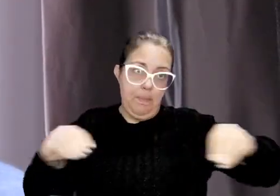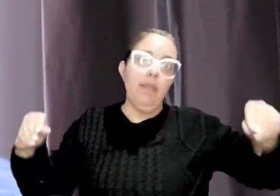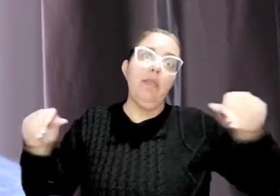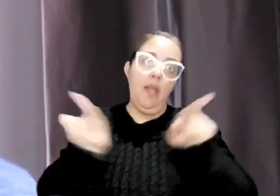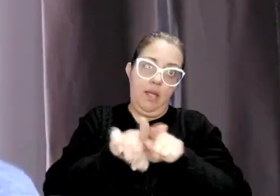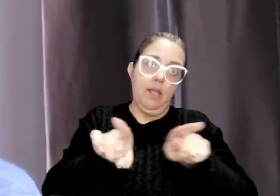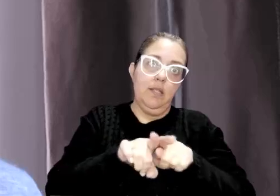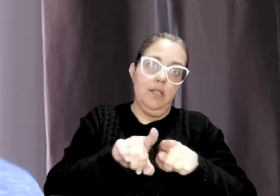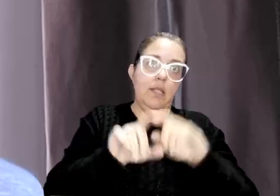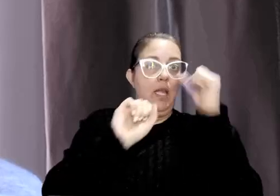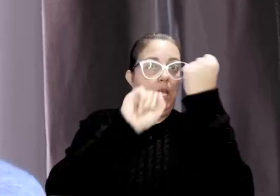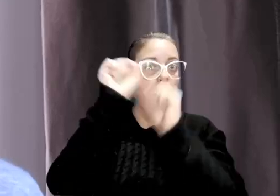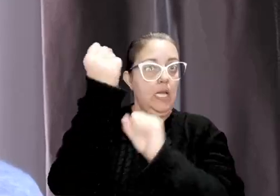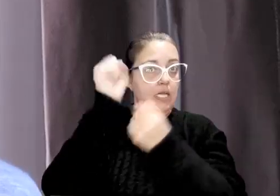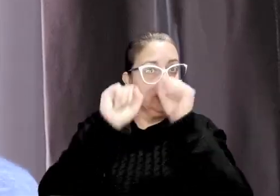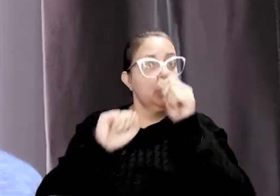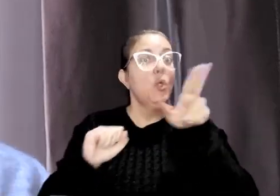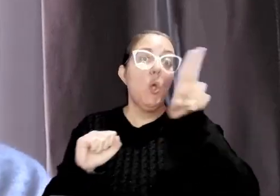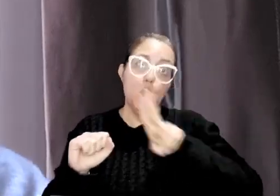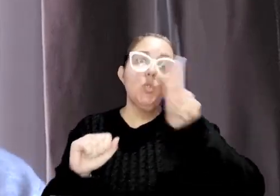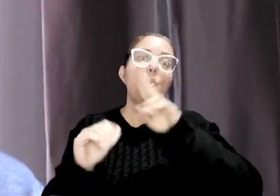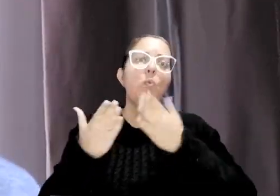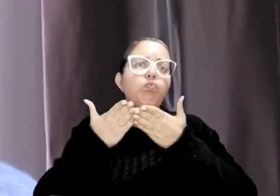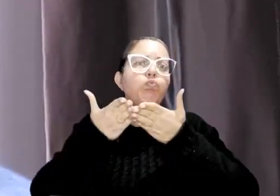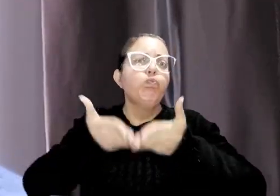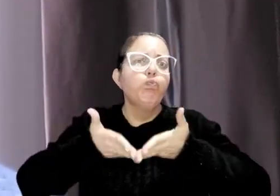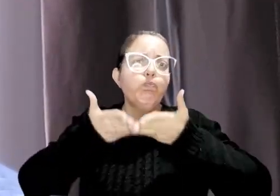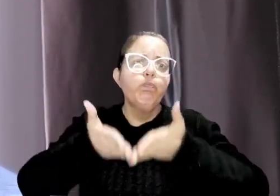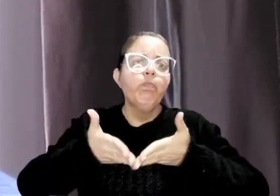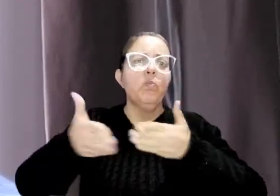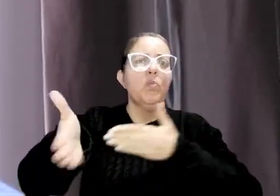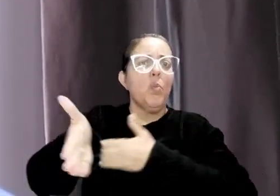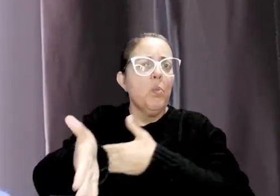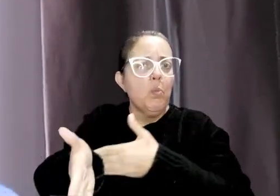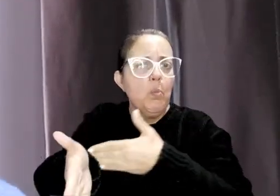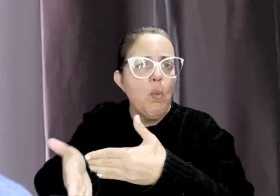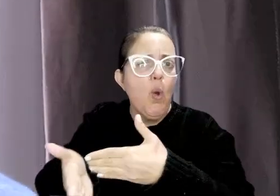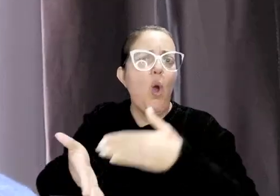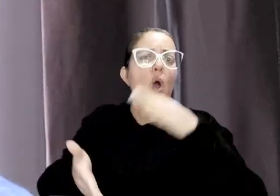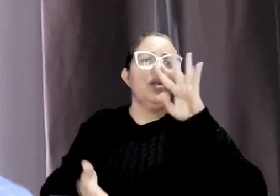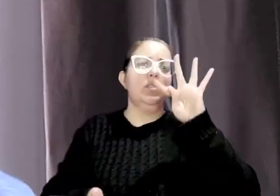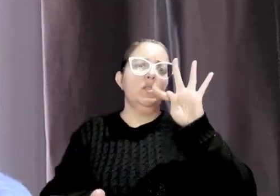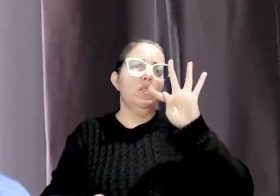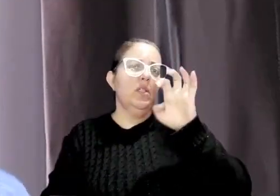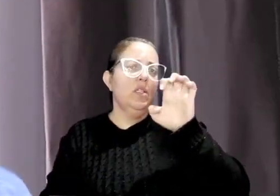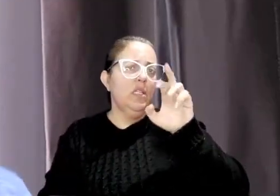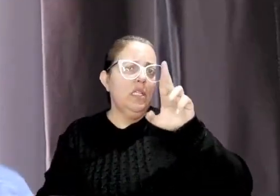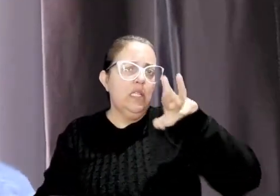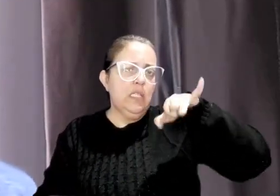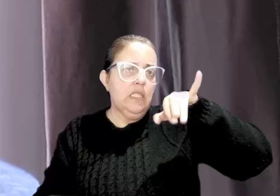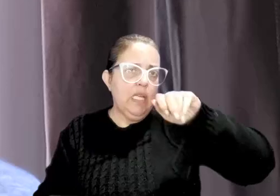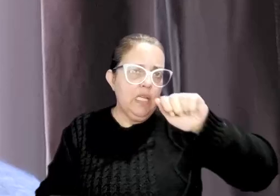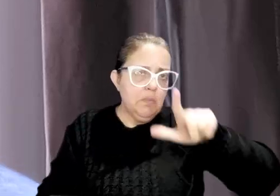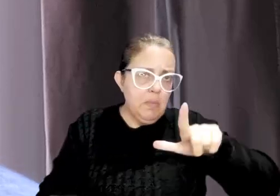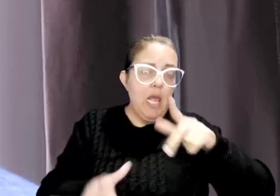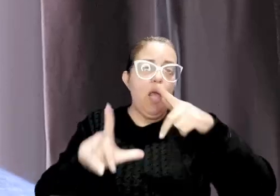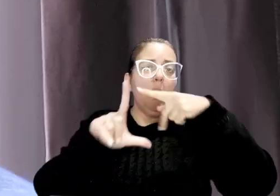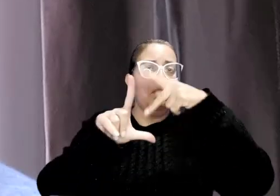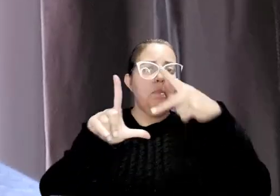de portos terminais até plataforma E vice-versa então todo esse tráfego de embarcações ele gera